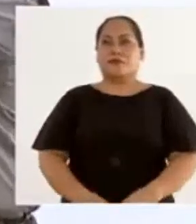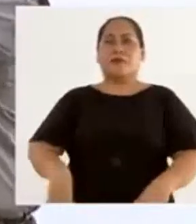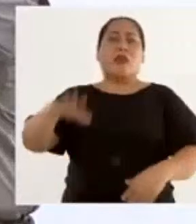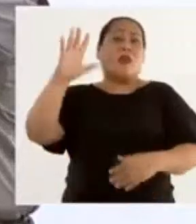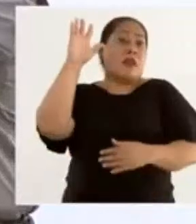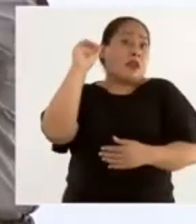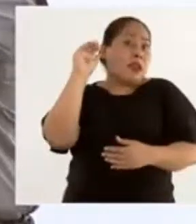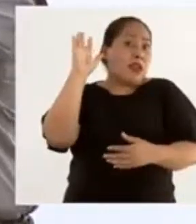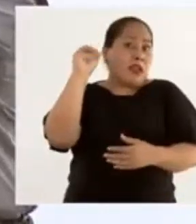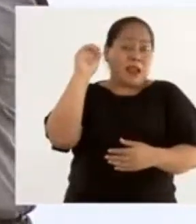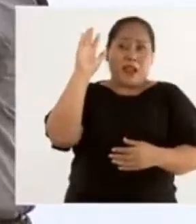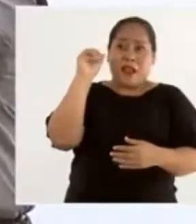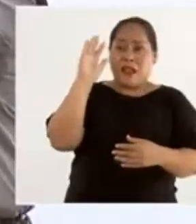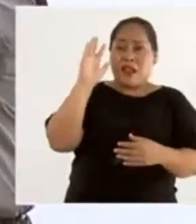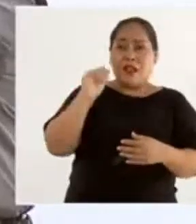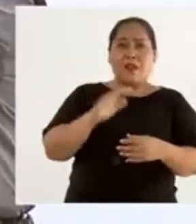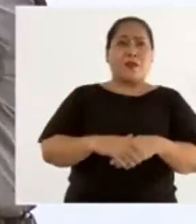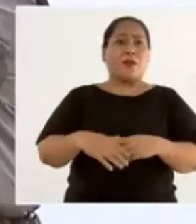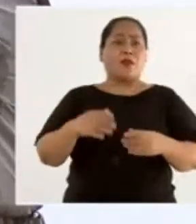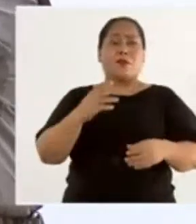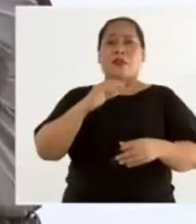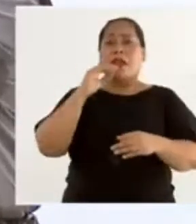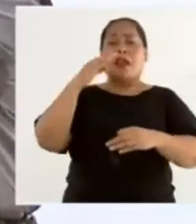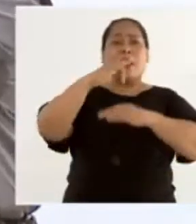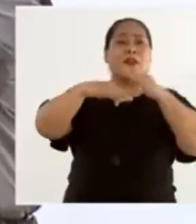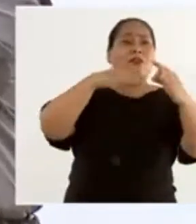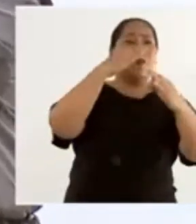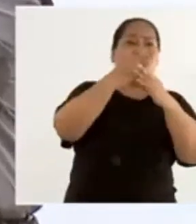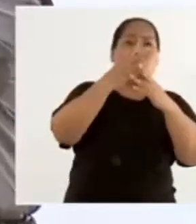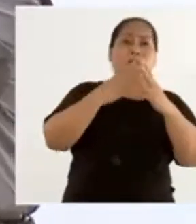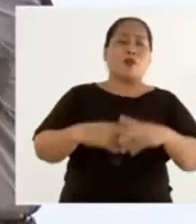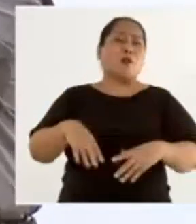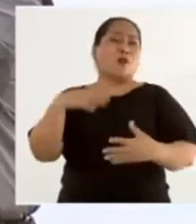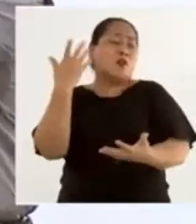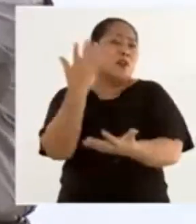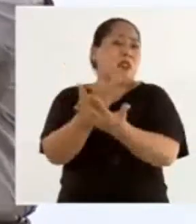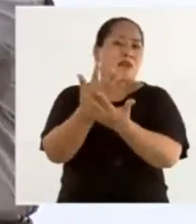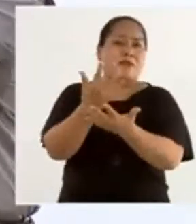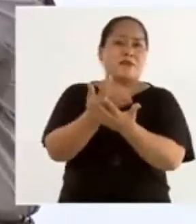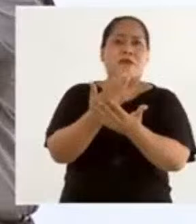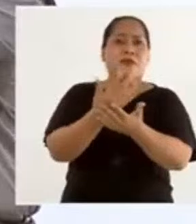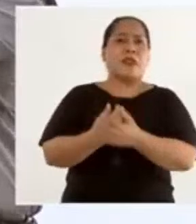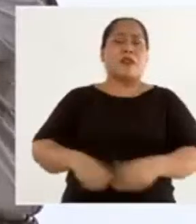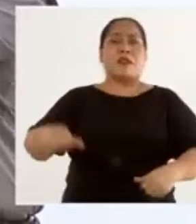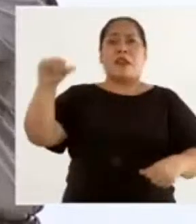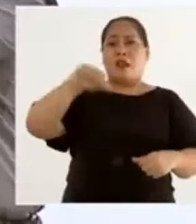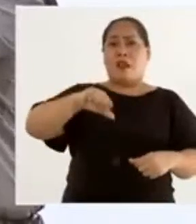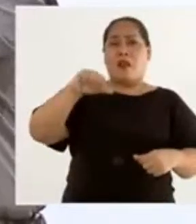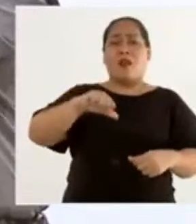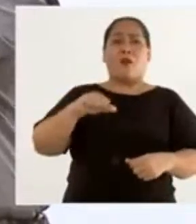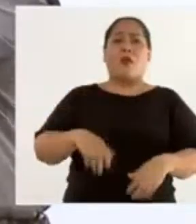para que todos los pacientes tengan un turno con equipamiento médico y personal y por supuesto